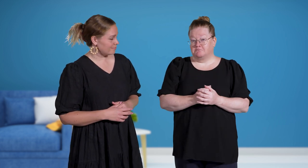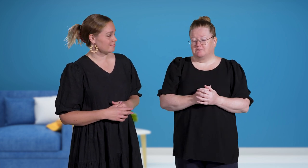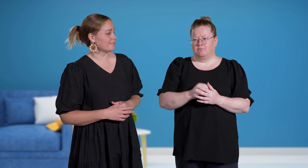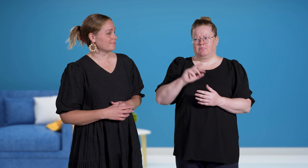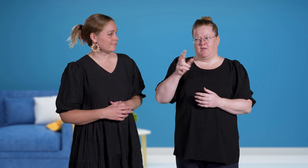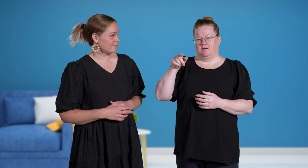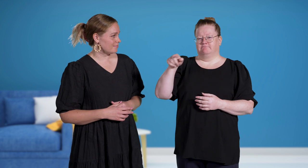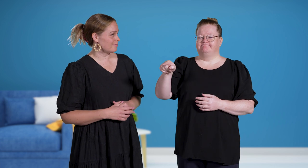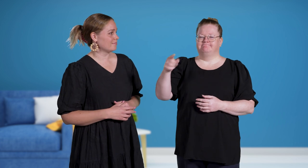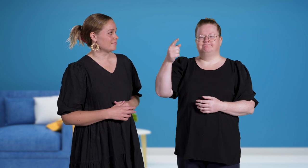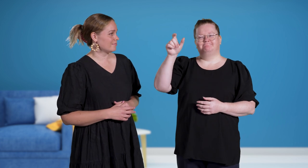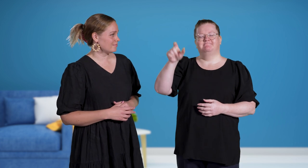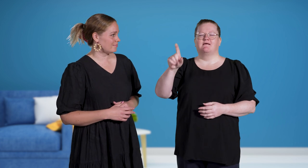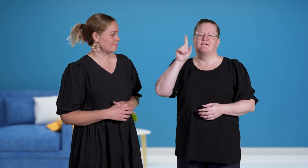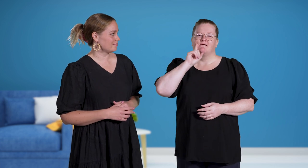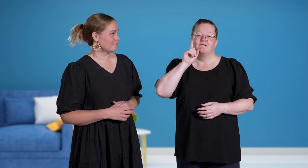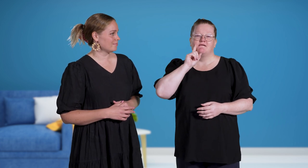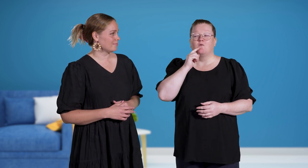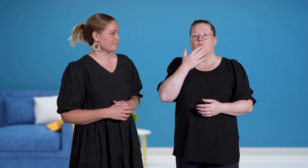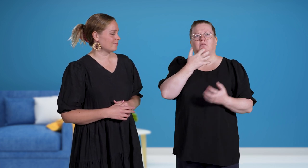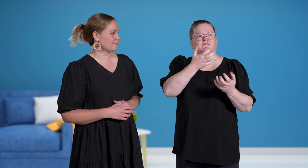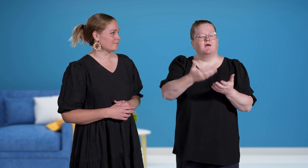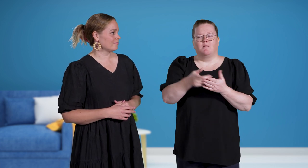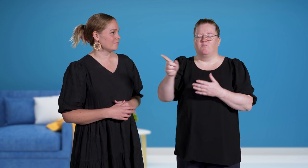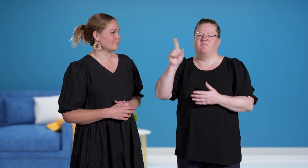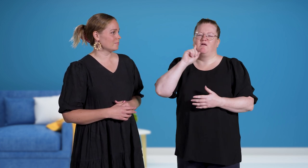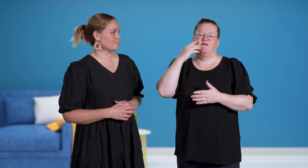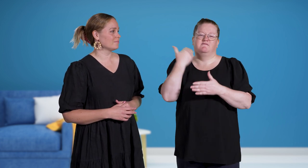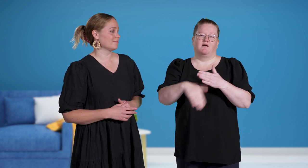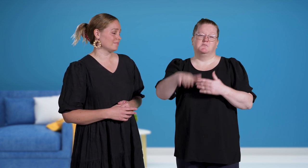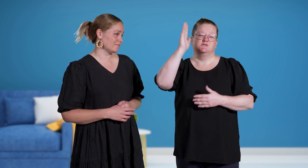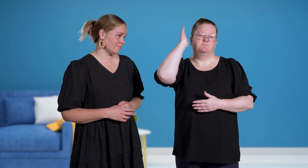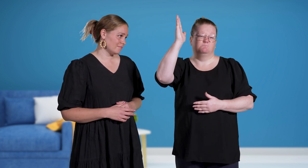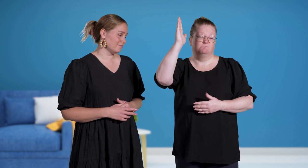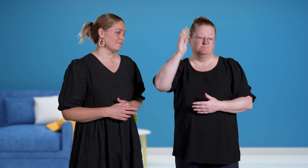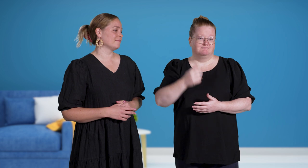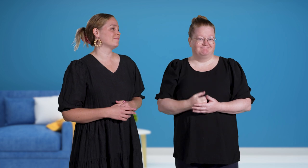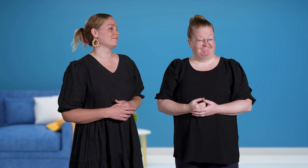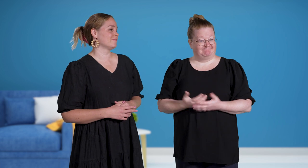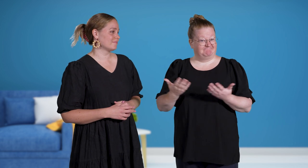tai auttavan aina, jos joku pyytää?